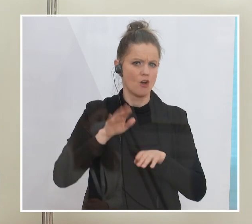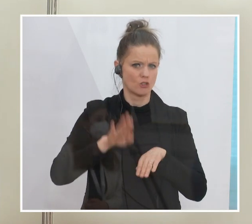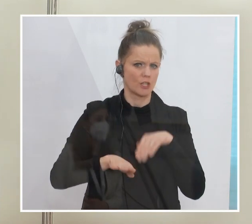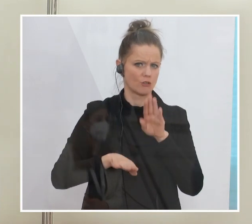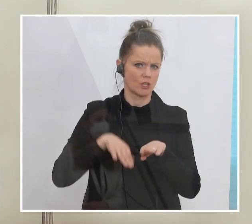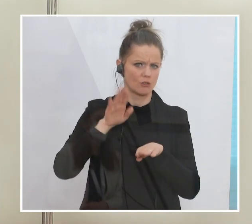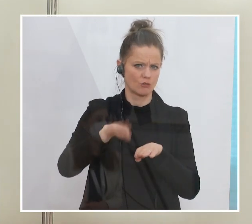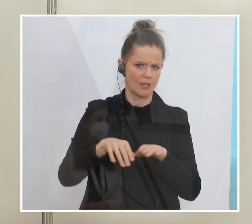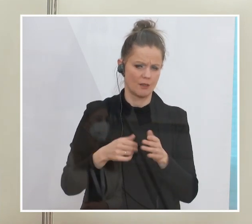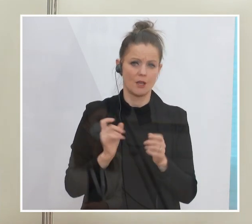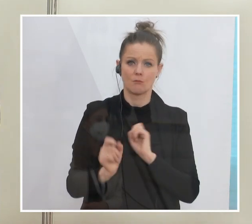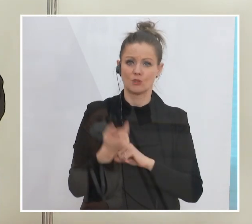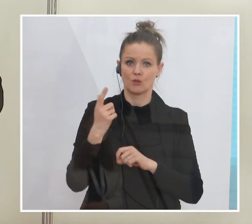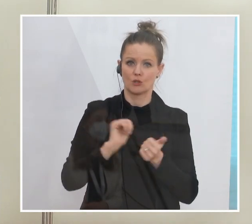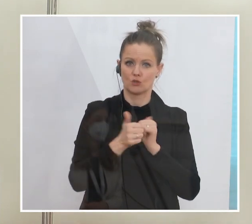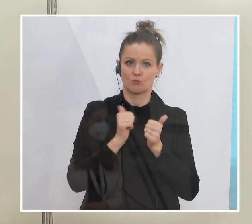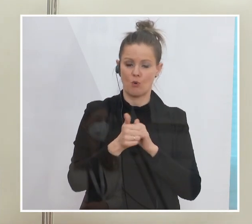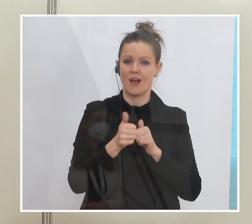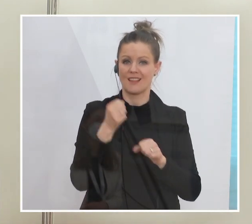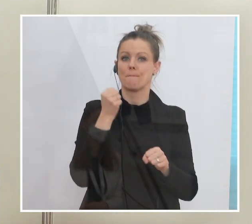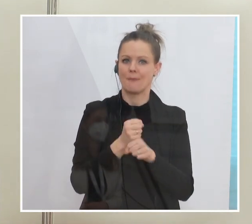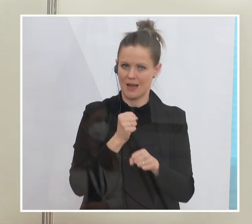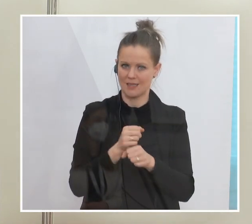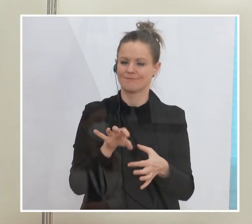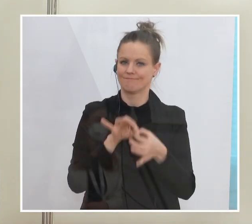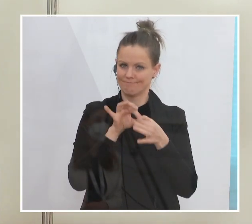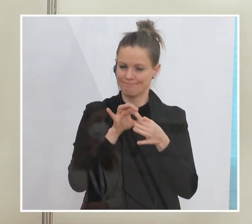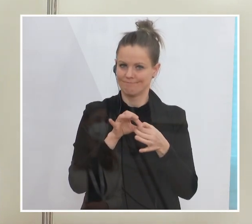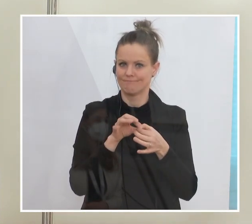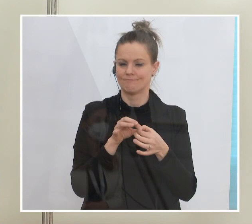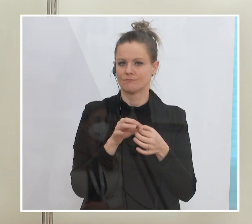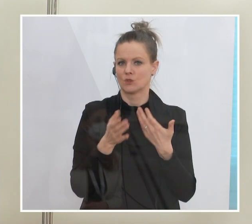bedeutet jetzt speziell für die Sportausübung etwa wieder bei Kinder und Jugendlichen,